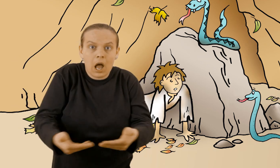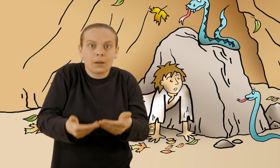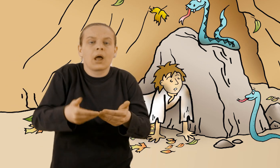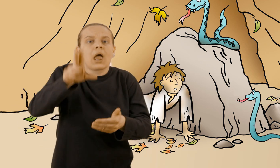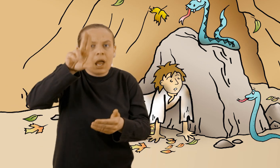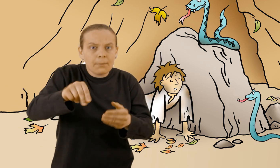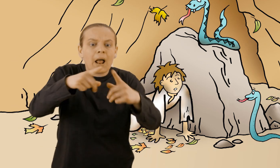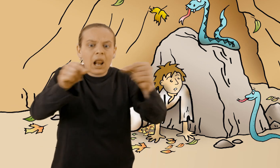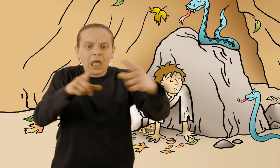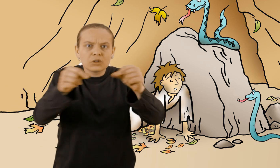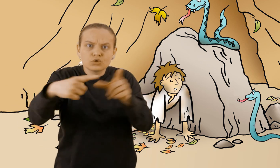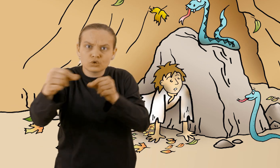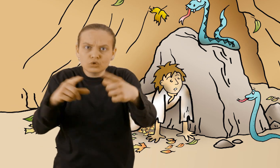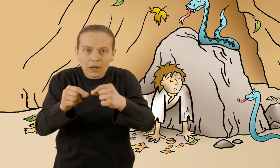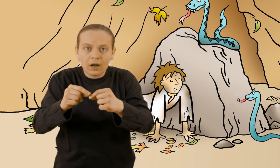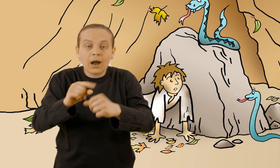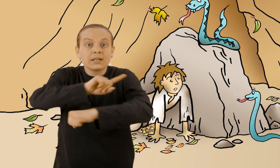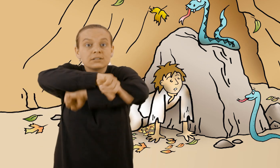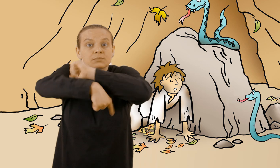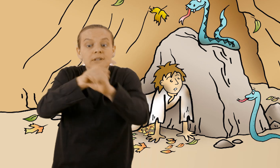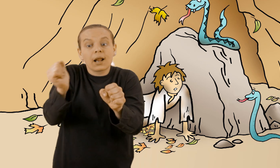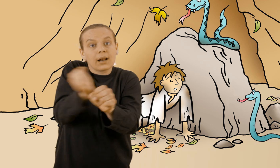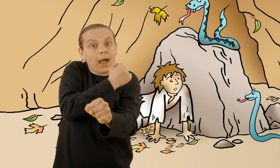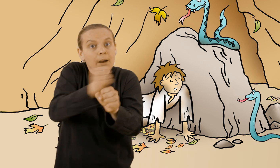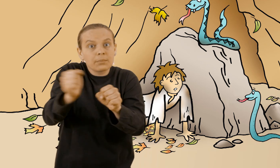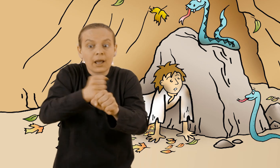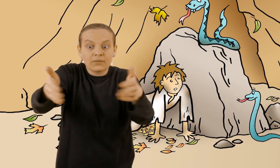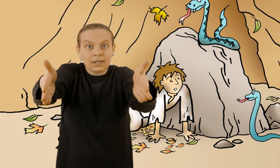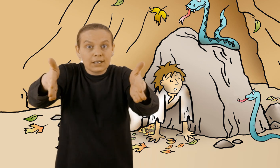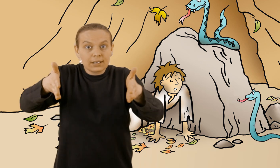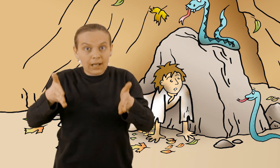Sve su zmije od lišća što ga je voda nanjela napravile postelju,